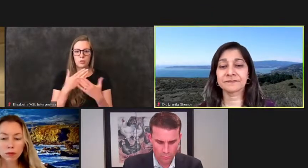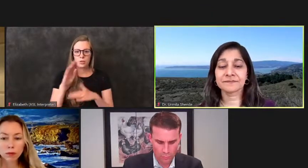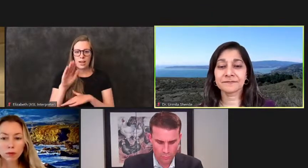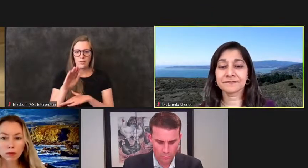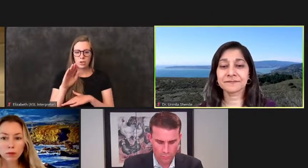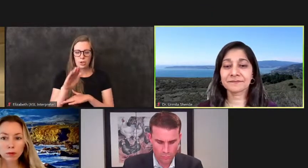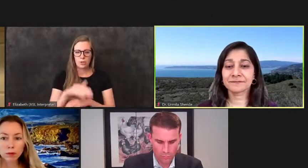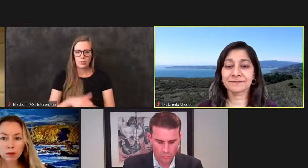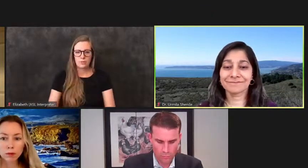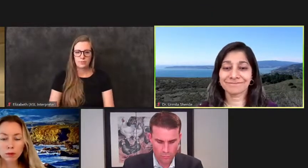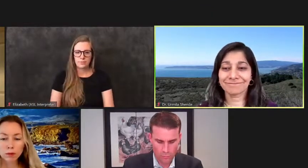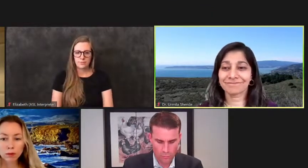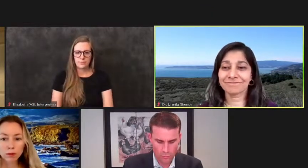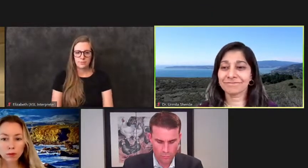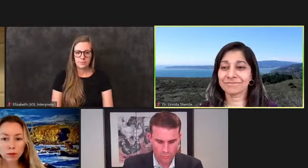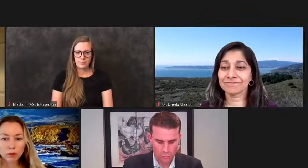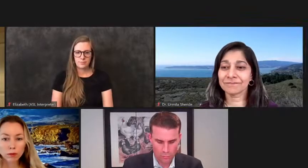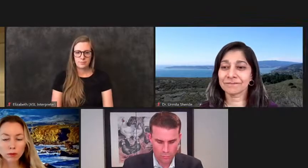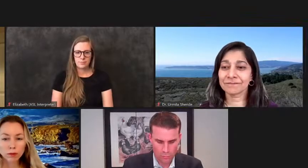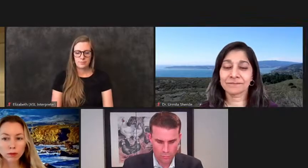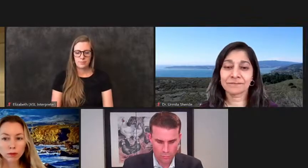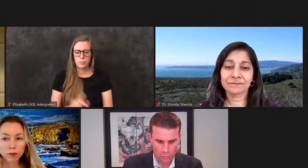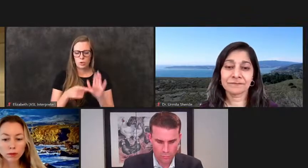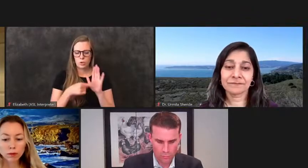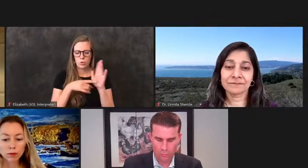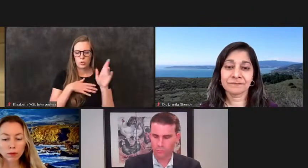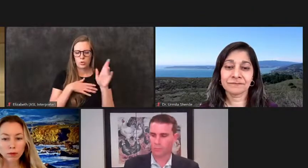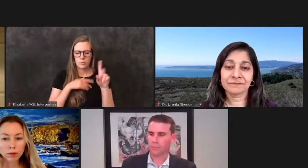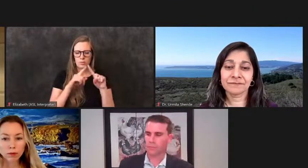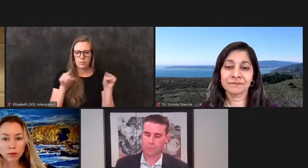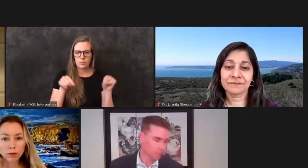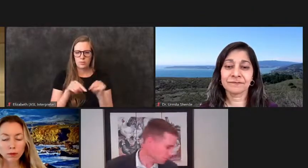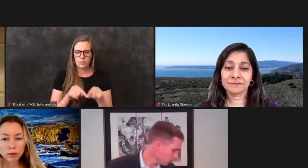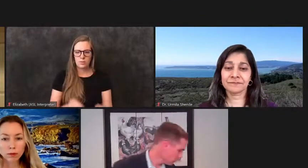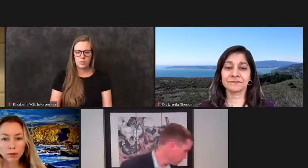Jamás voy a compartir mi pantalla aquí con ustedes.